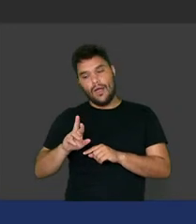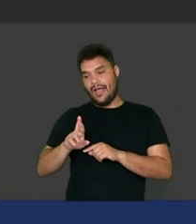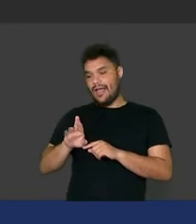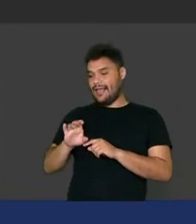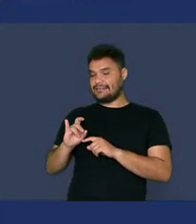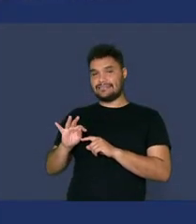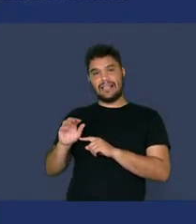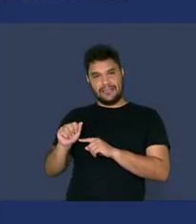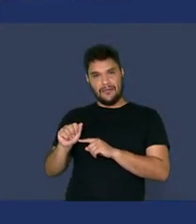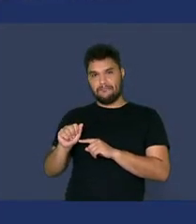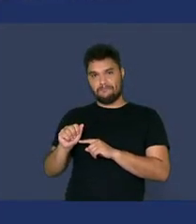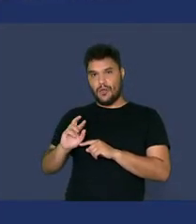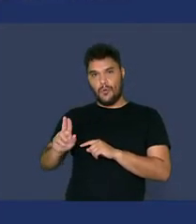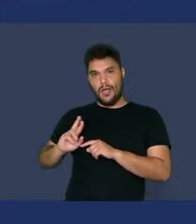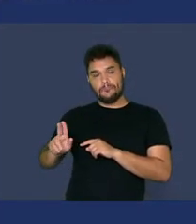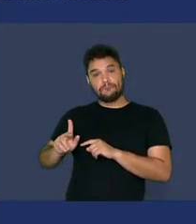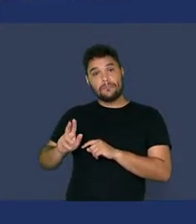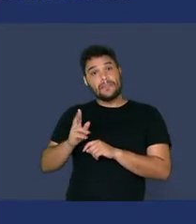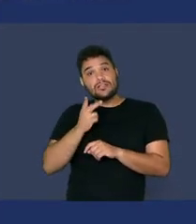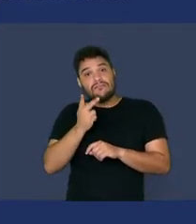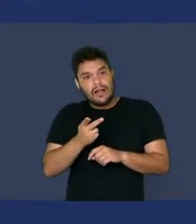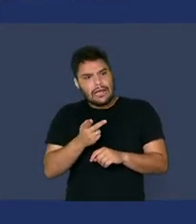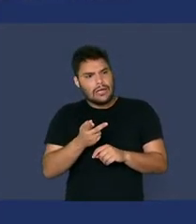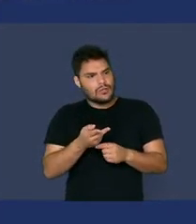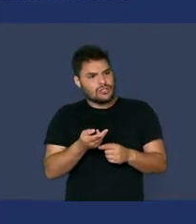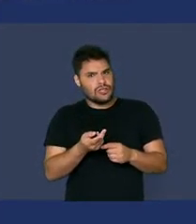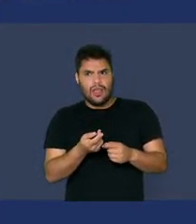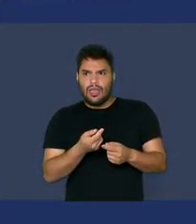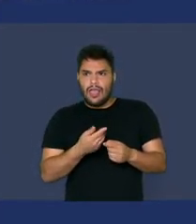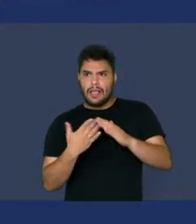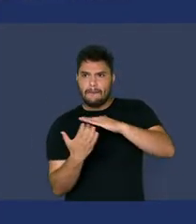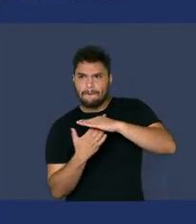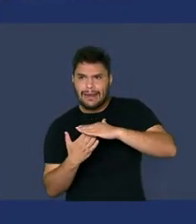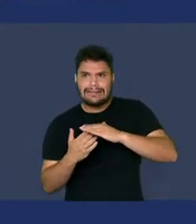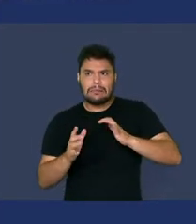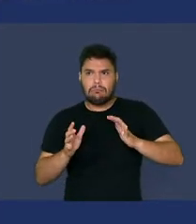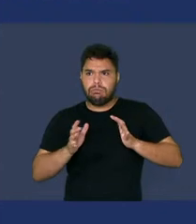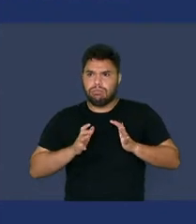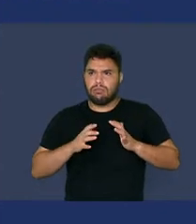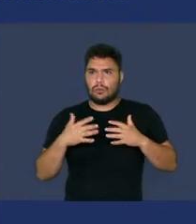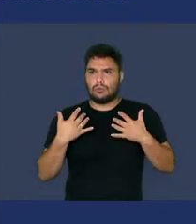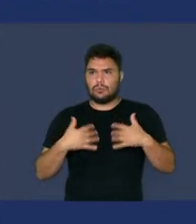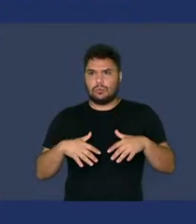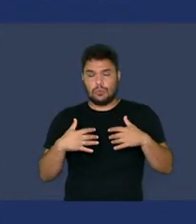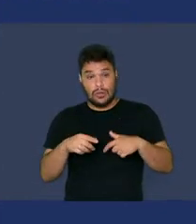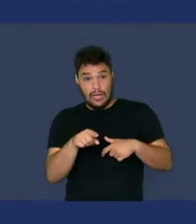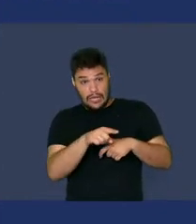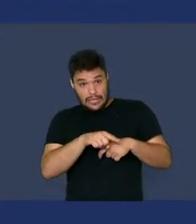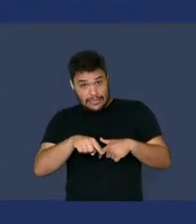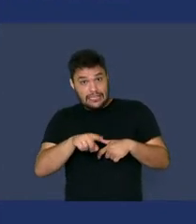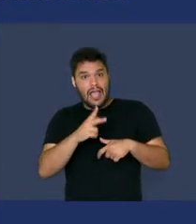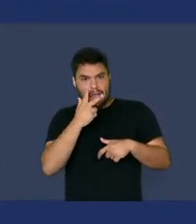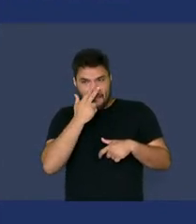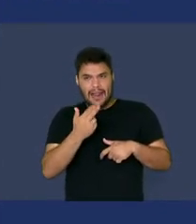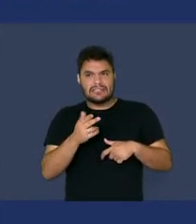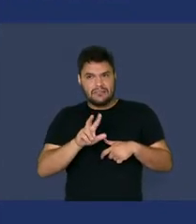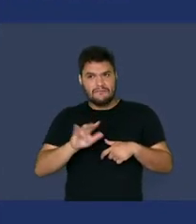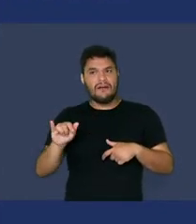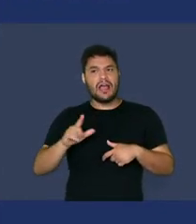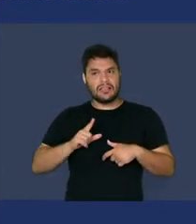NÃO SOBRE A RECEITA RECEITA. VEJA, A GENTE ESTÁ FALANDO DE NEGÓCIOS MULTIMILIONÁRIOS, A TENDÊNCIA INCLUSIVE É QUE SEJA DE MONOPÓLIO, AFINAL DE